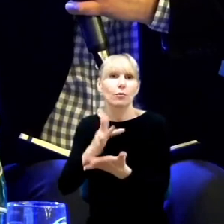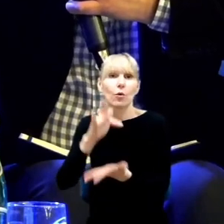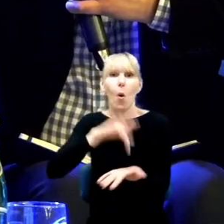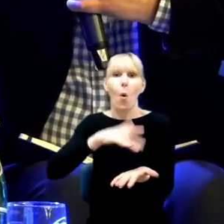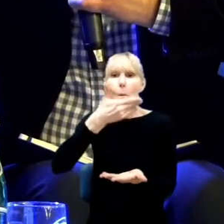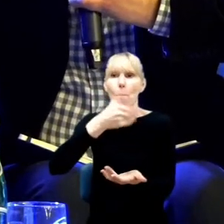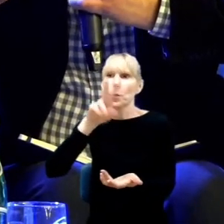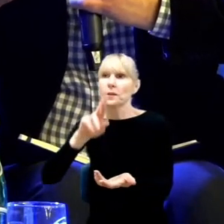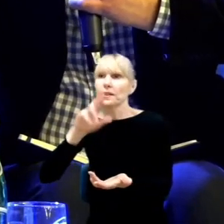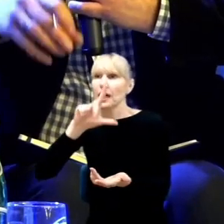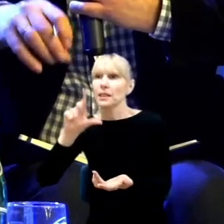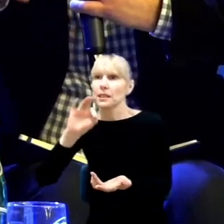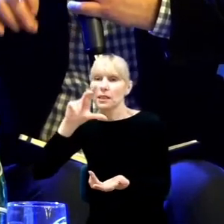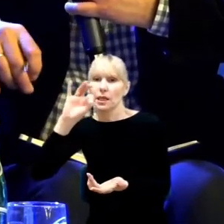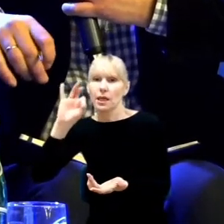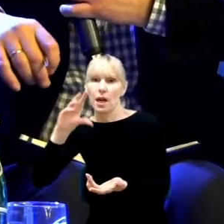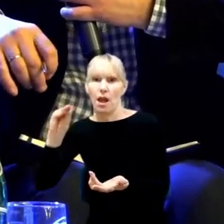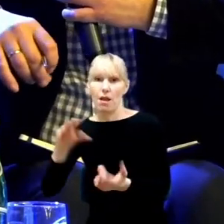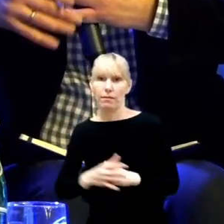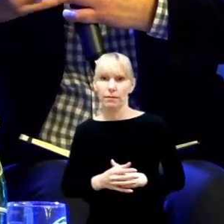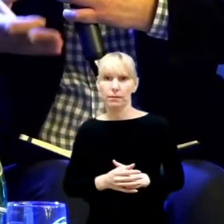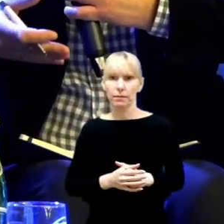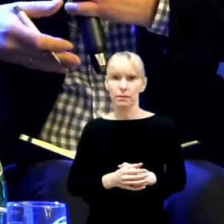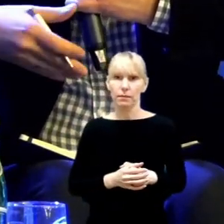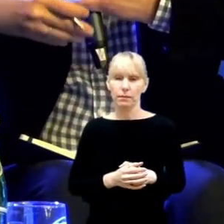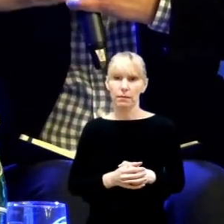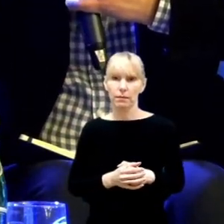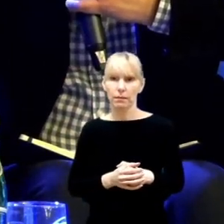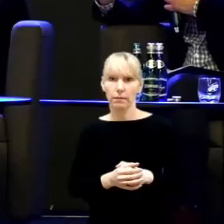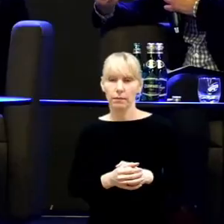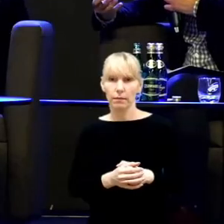bo tam faktycznie ceny na rynku, nawet najmu czy